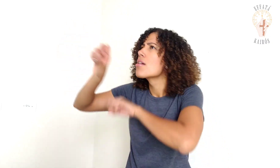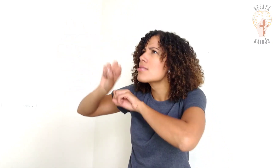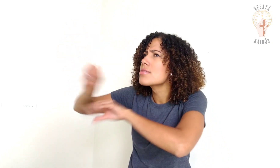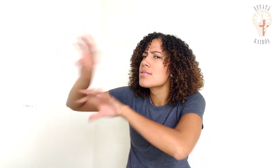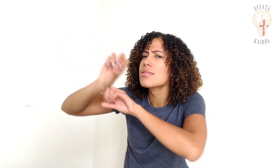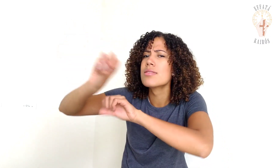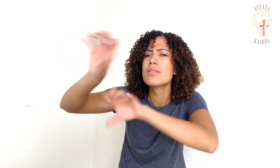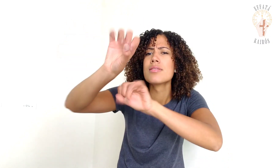20 - e ensinando-os a observar